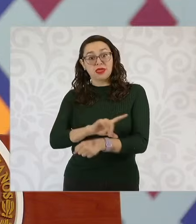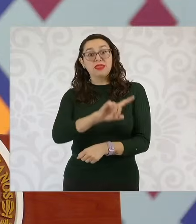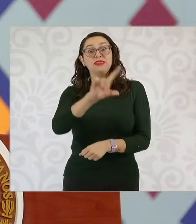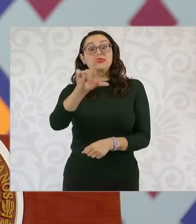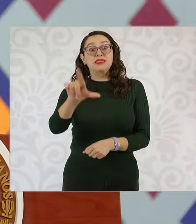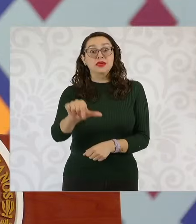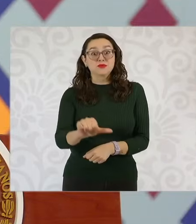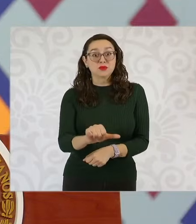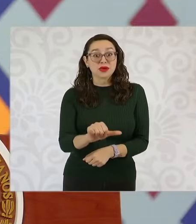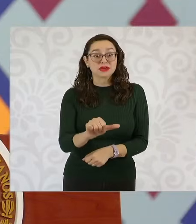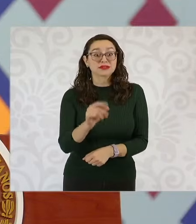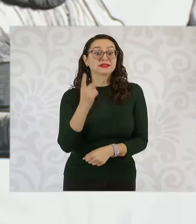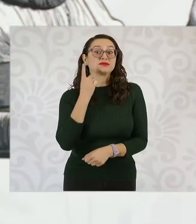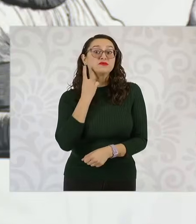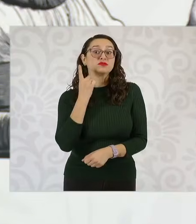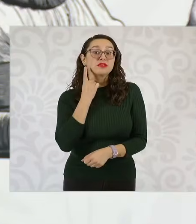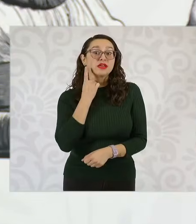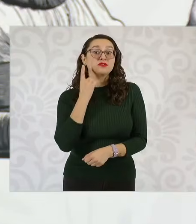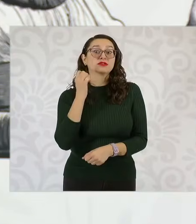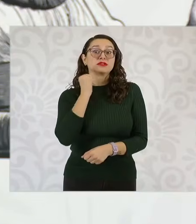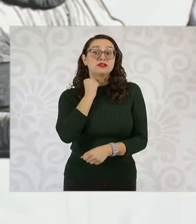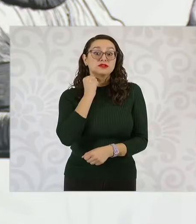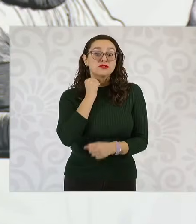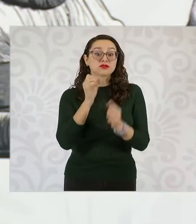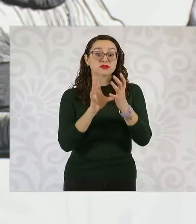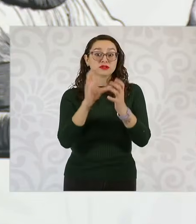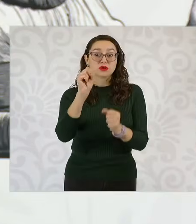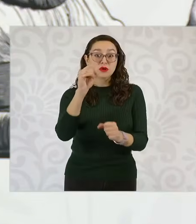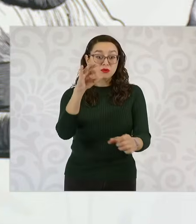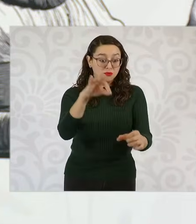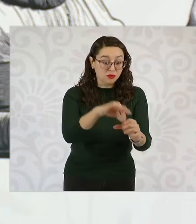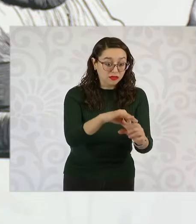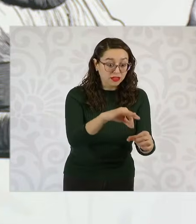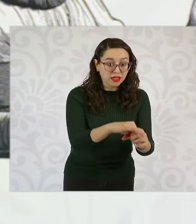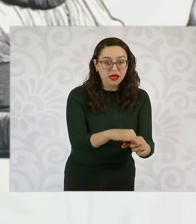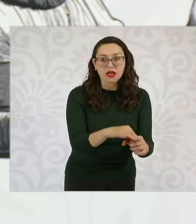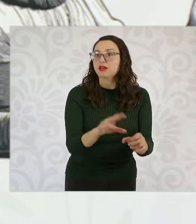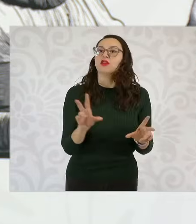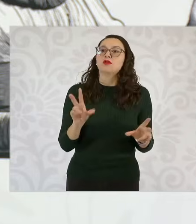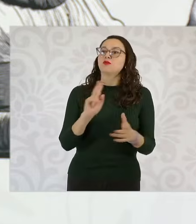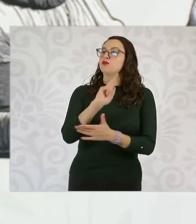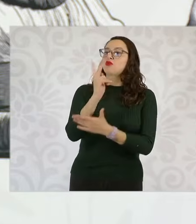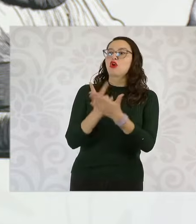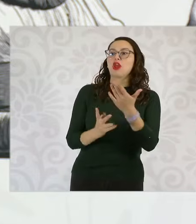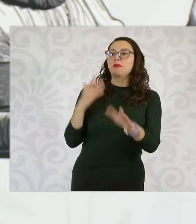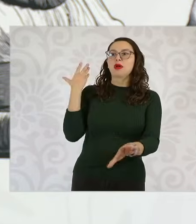Constitución y votan en contra igual que votaron en contra cuando se propusieron por primera vez